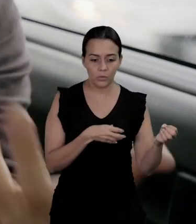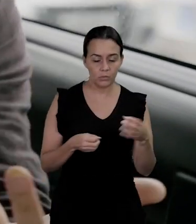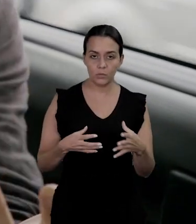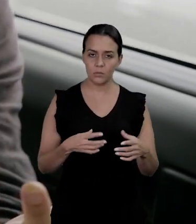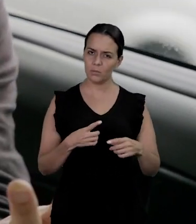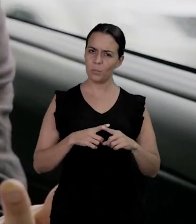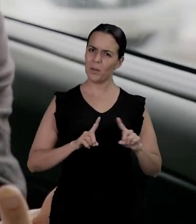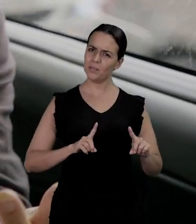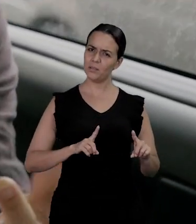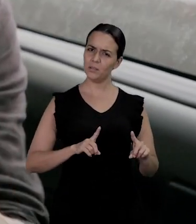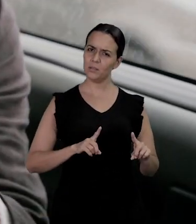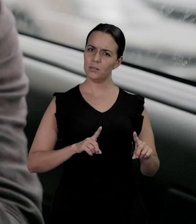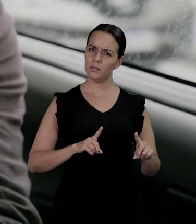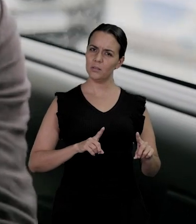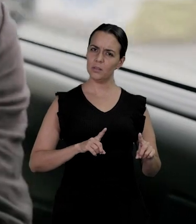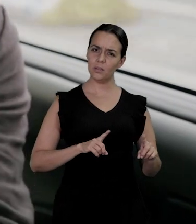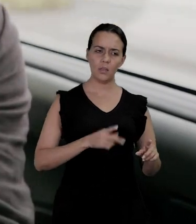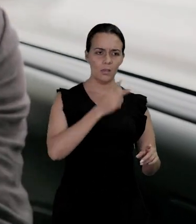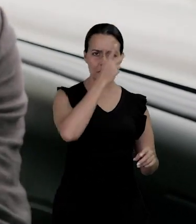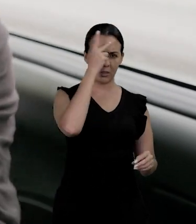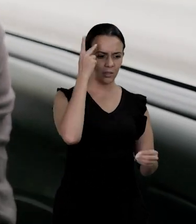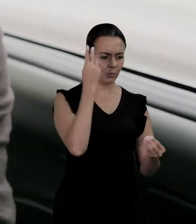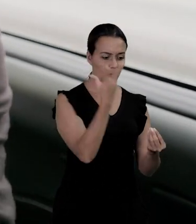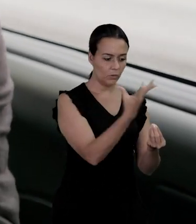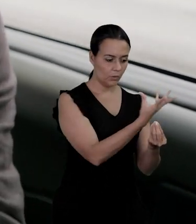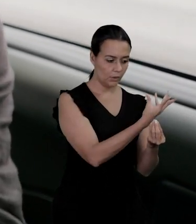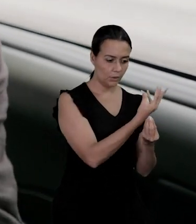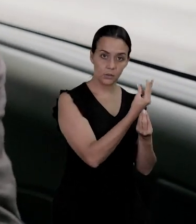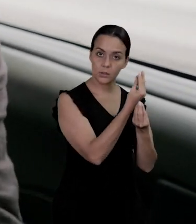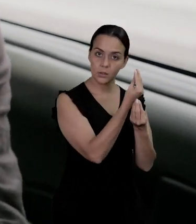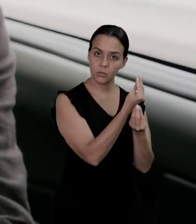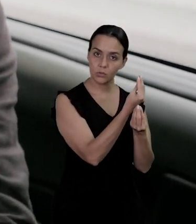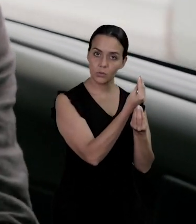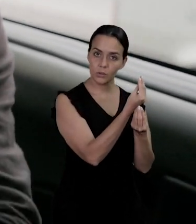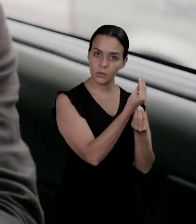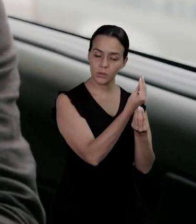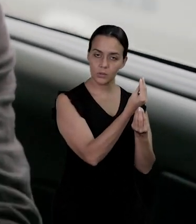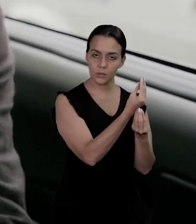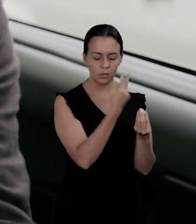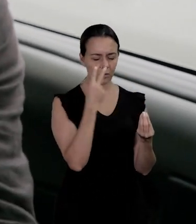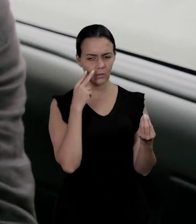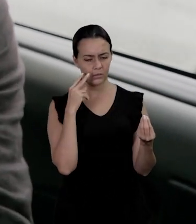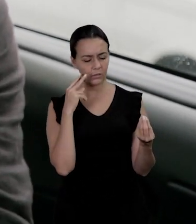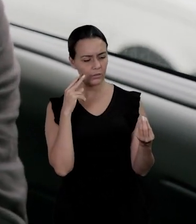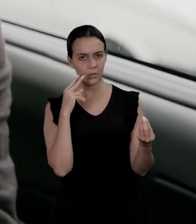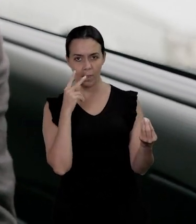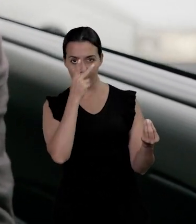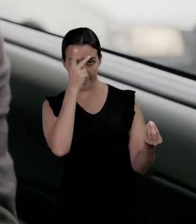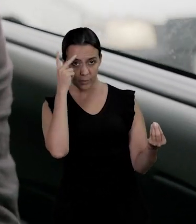capacidade dos artistas darem uma resposta para o momento que a gente passava. E eu comecei a olhar e eu falei: Nossa, eu acho que